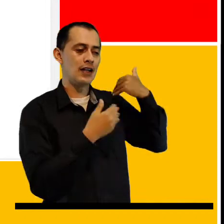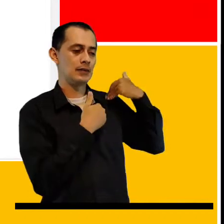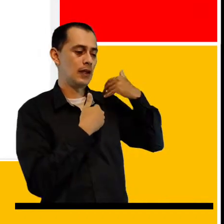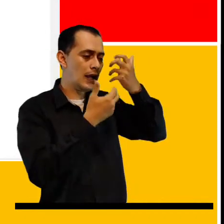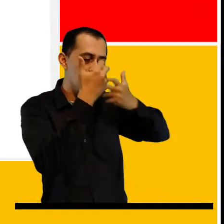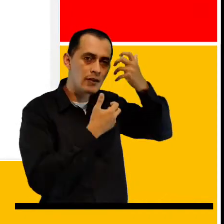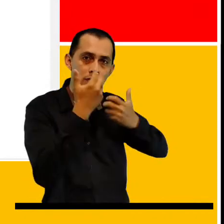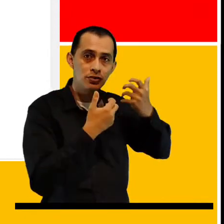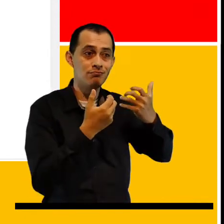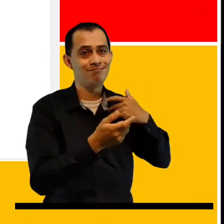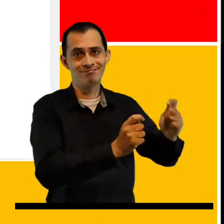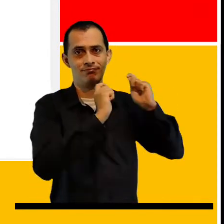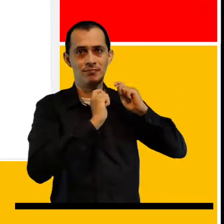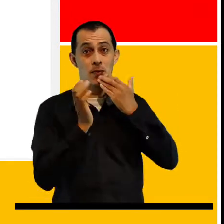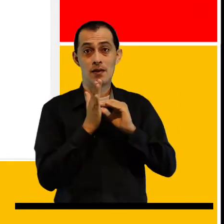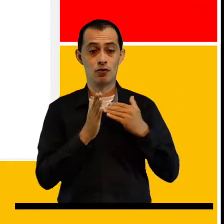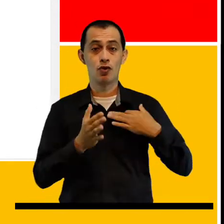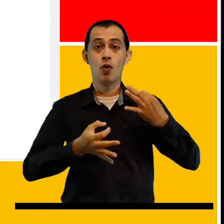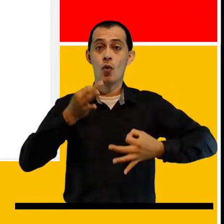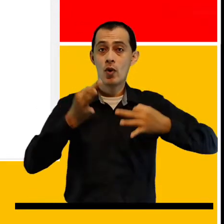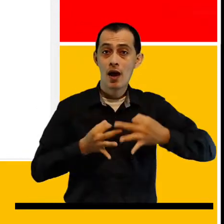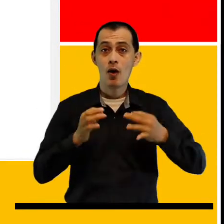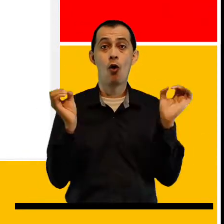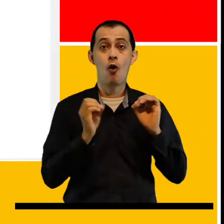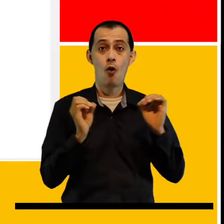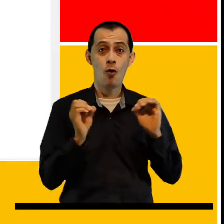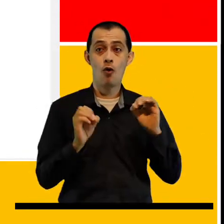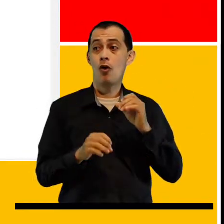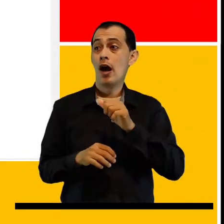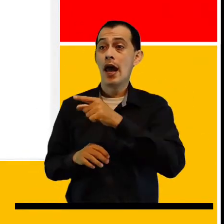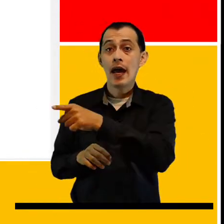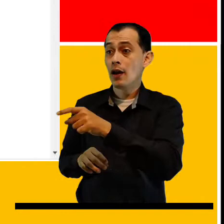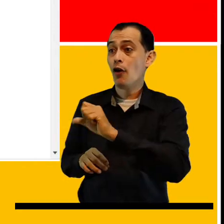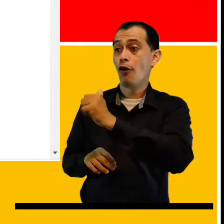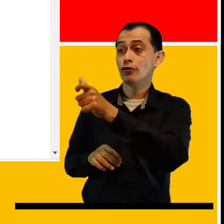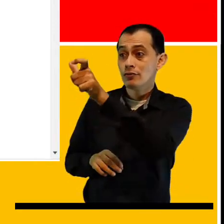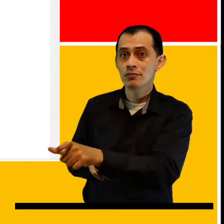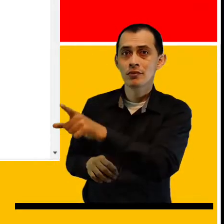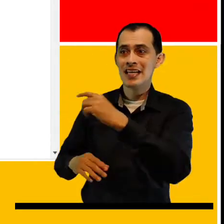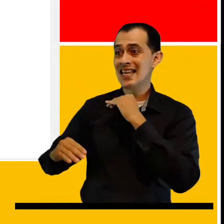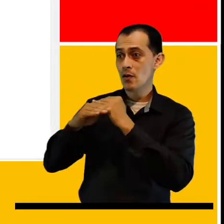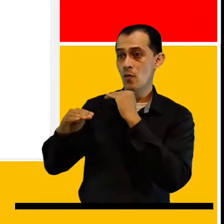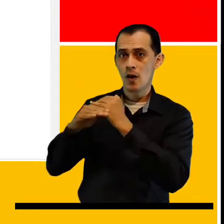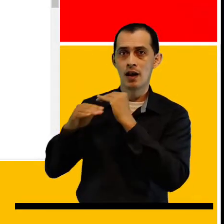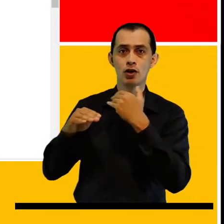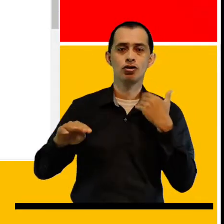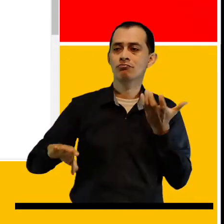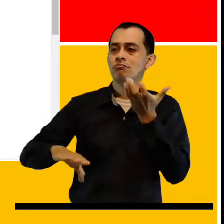como jurado, par evaluador para instituciones, para el Ministerio y también en comités